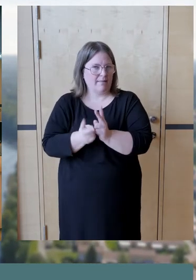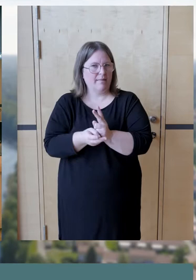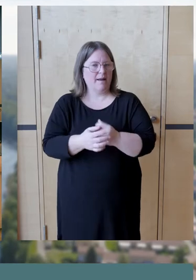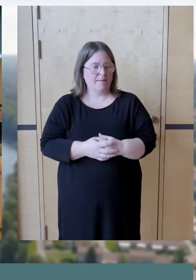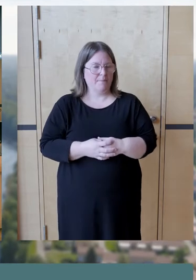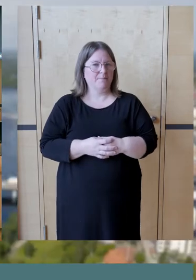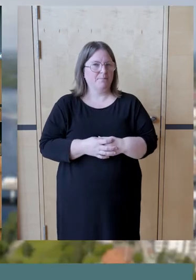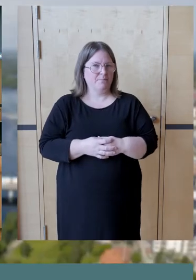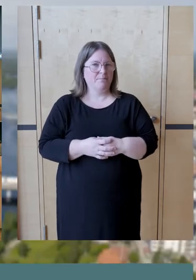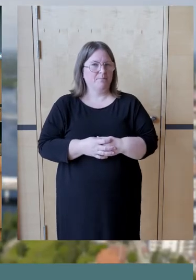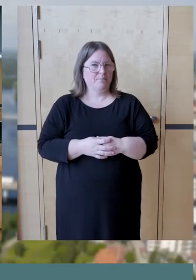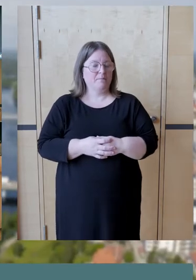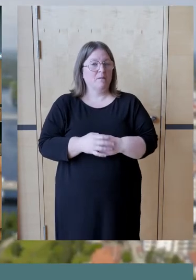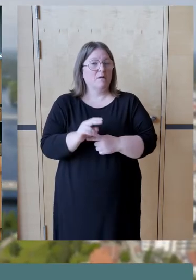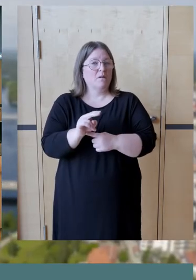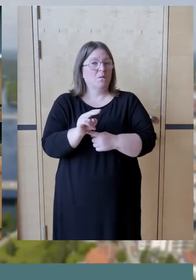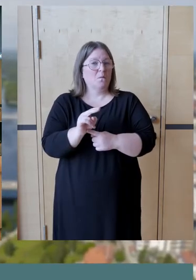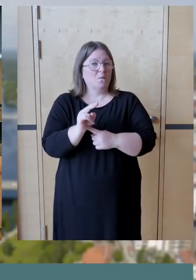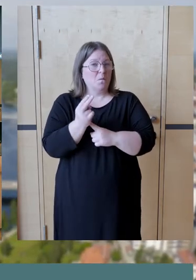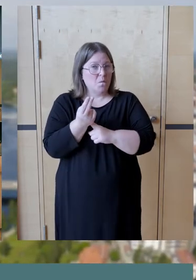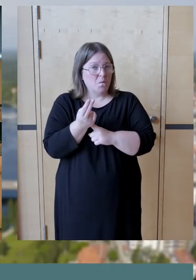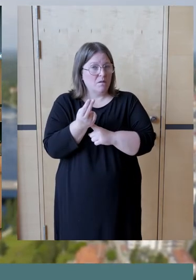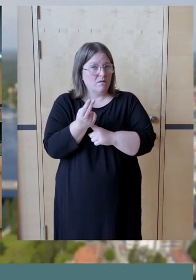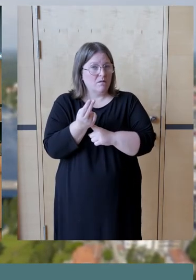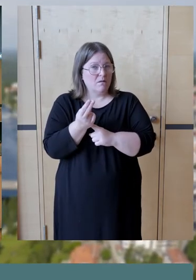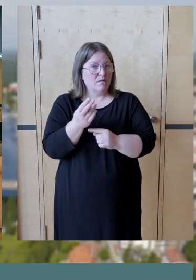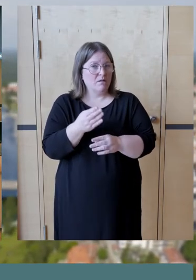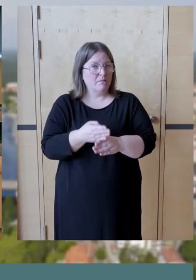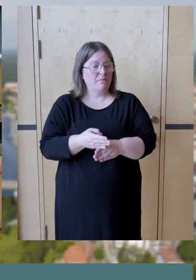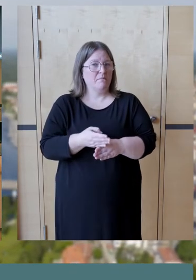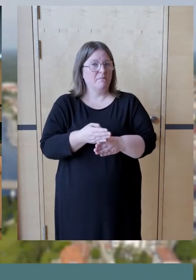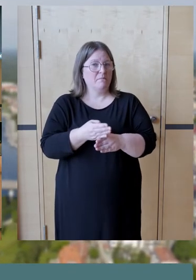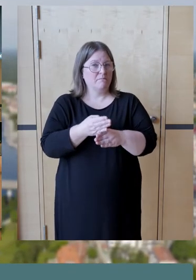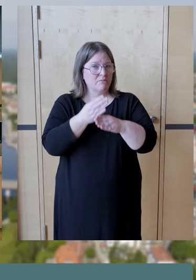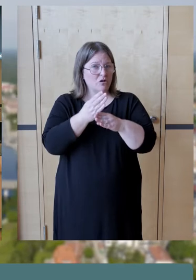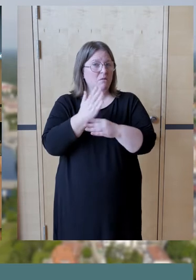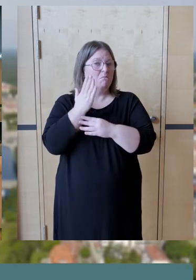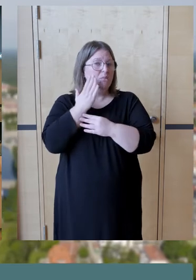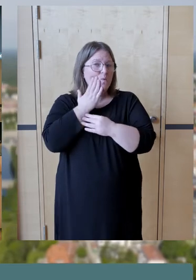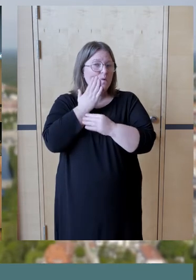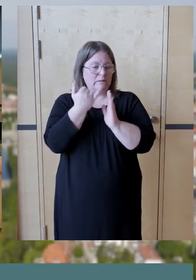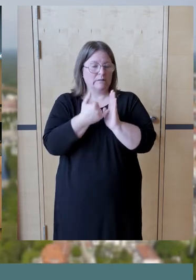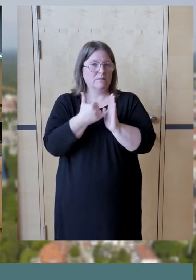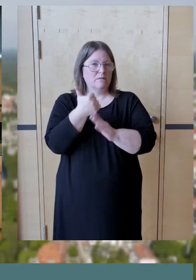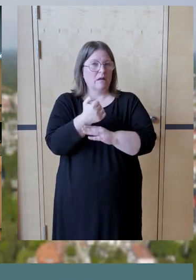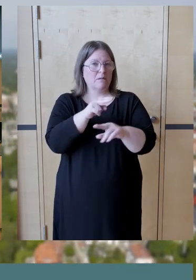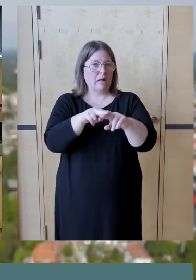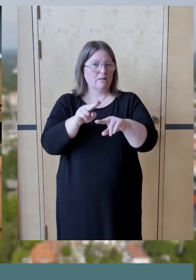Att man nu Ska bygga Ett boende på 60 plats Och de välkomnade förbi